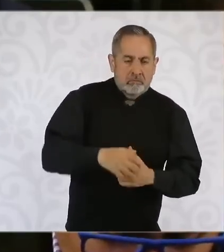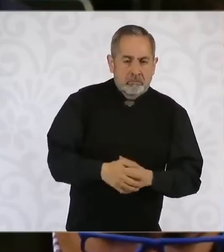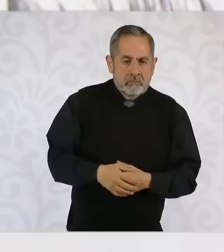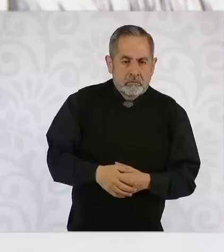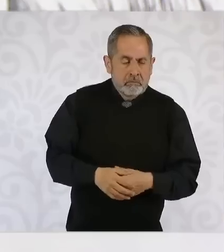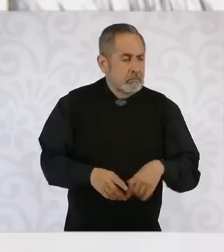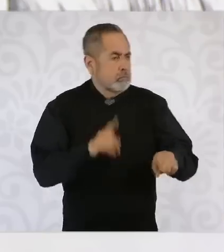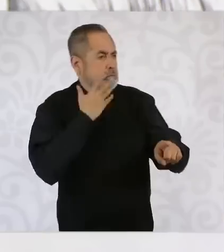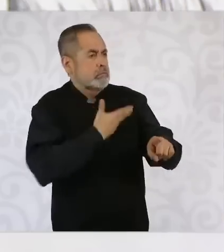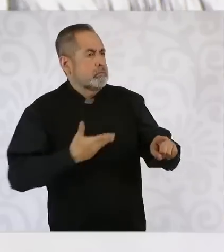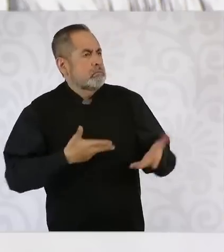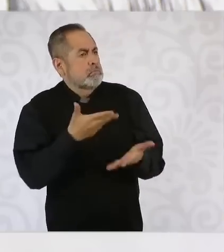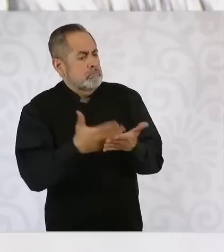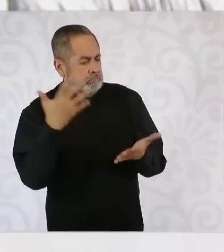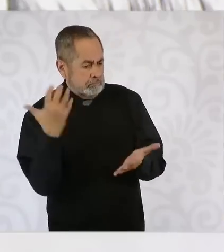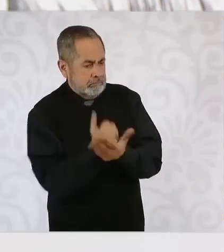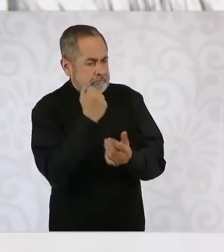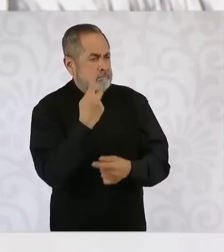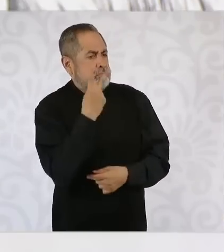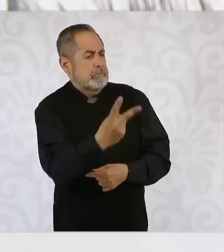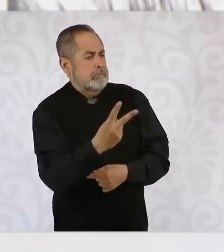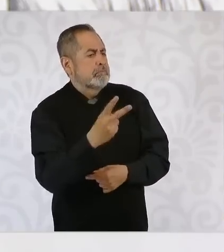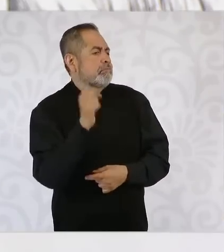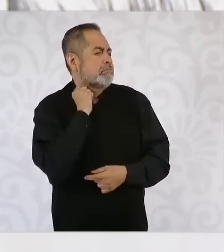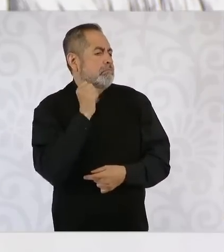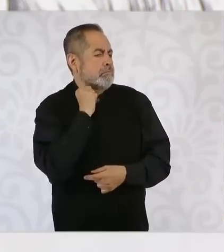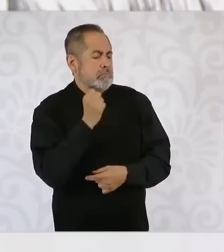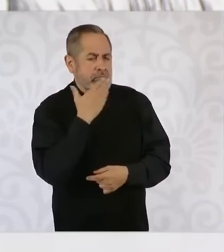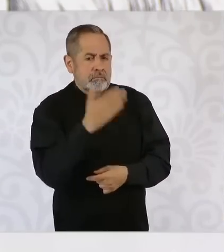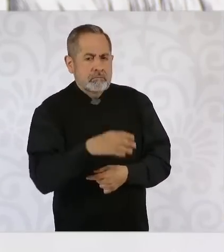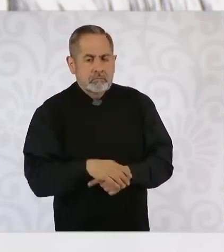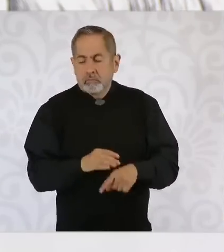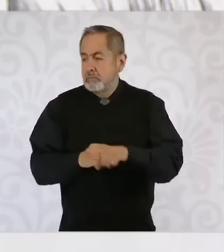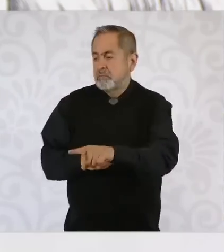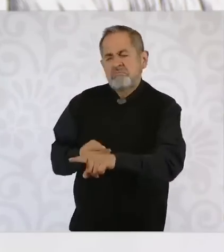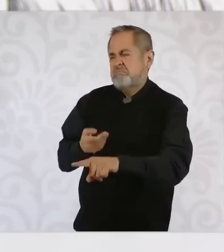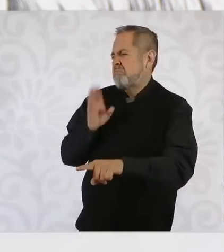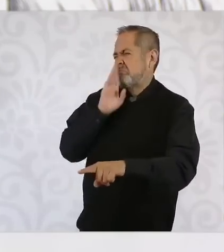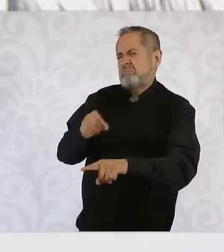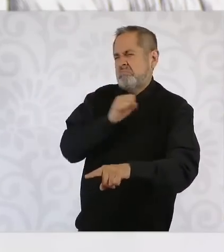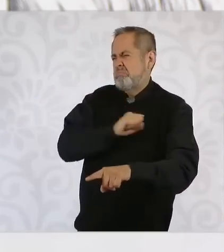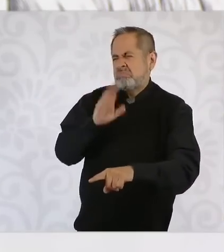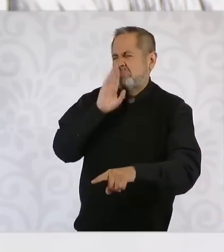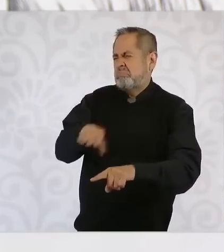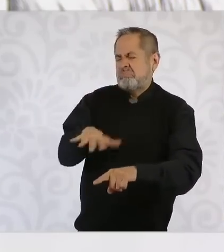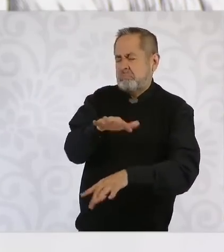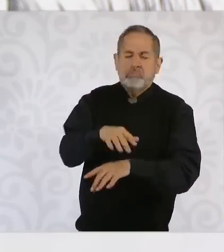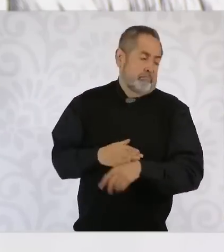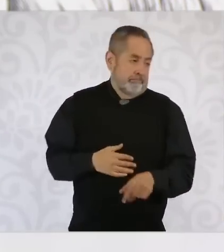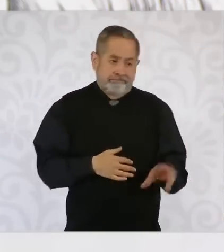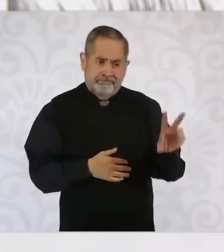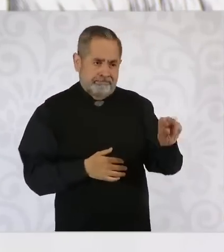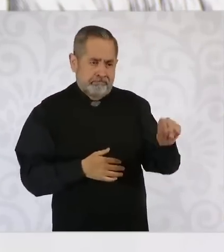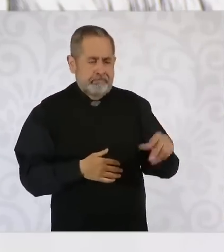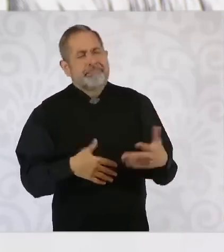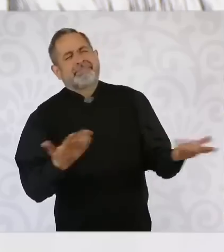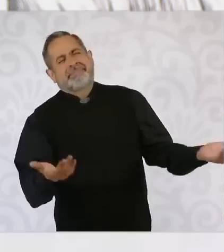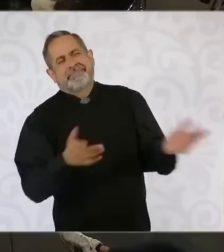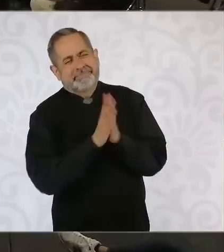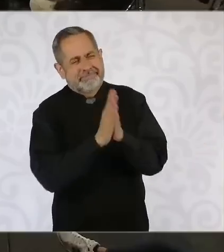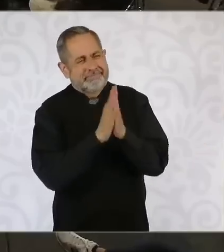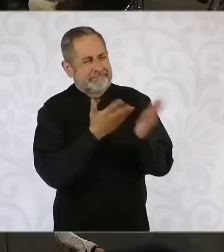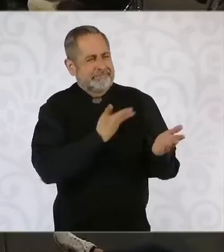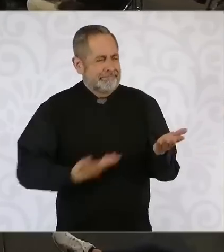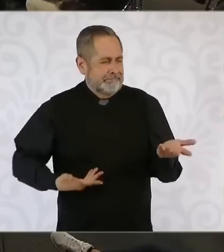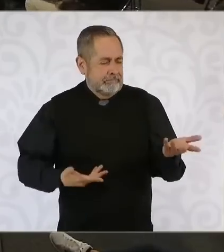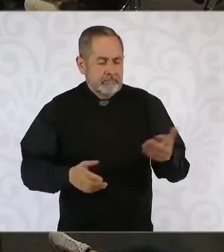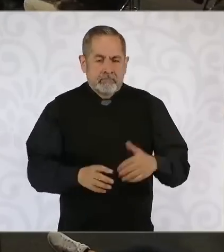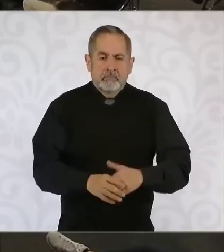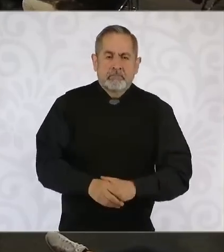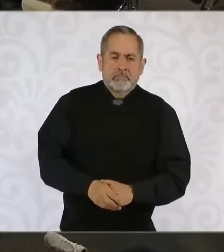senadores Eh sí Por cierto no ay presidenta este Pero bueno el caso que justo por eso se designa